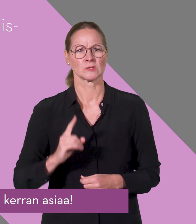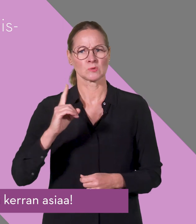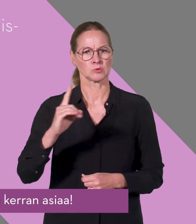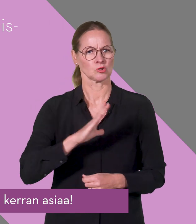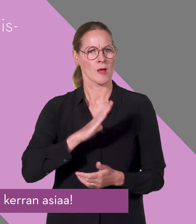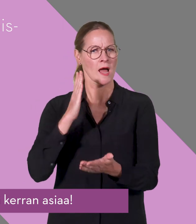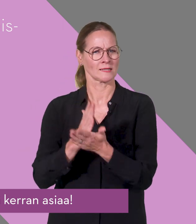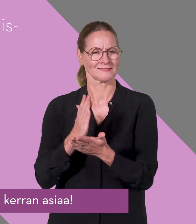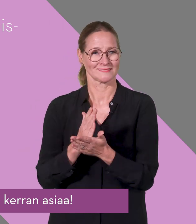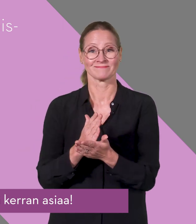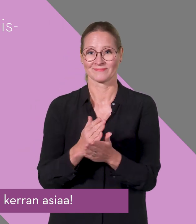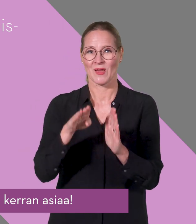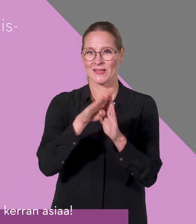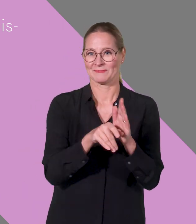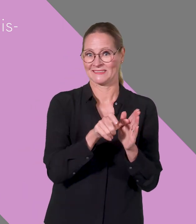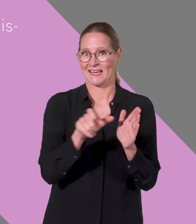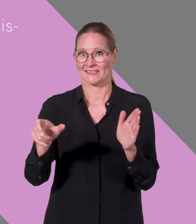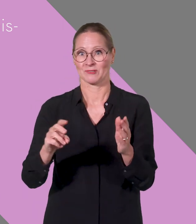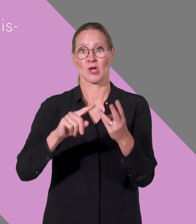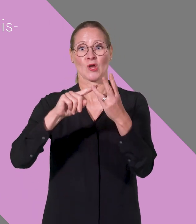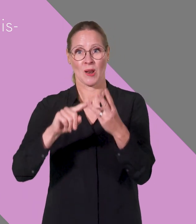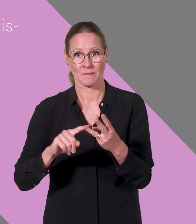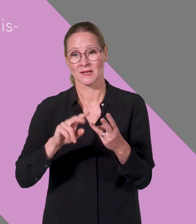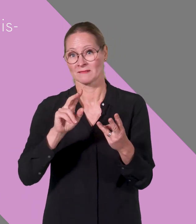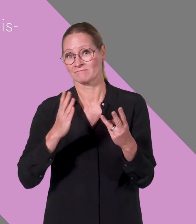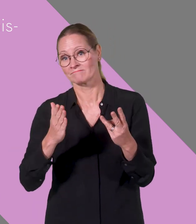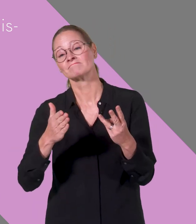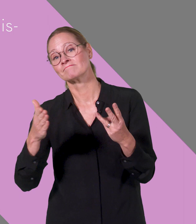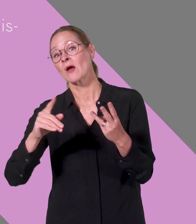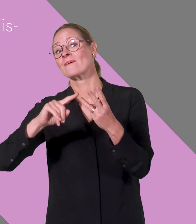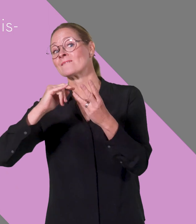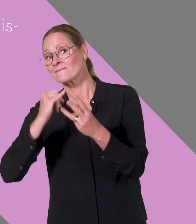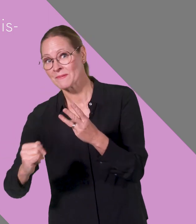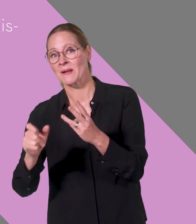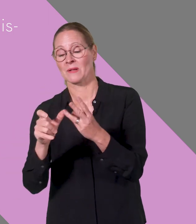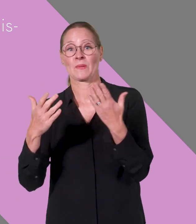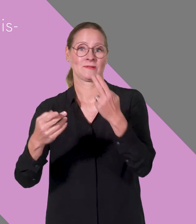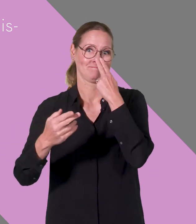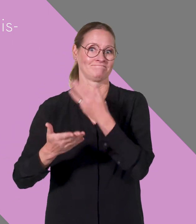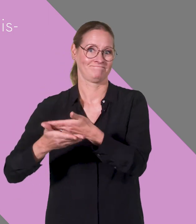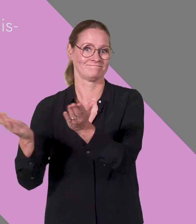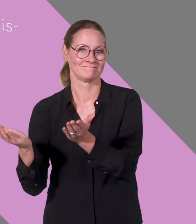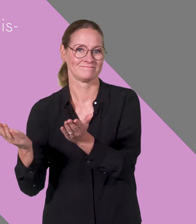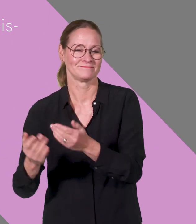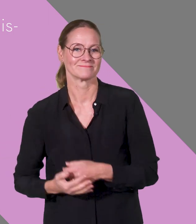Kursilla on asiaa -ohjelmasarjan kolmas ja toistaiseksi viimeinen jakso - on nyt katsottavissa!